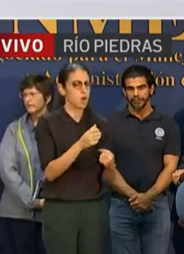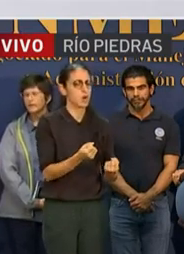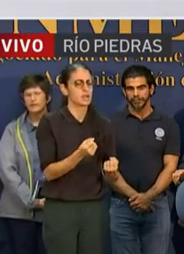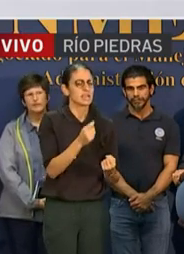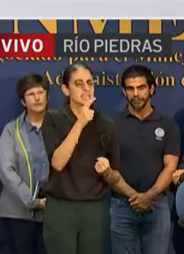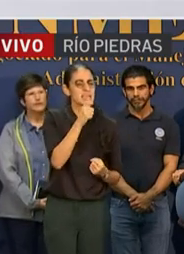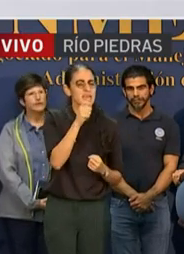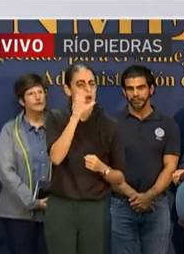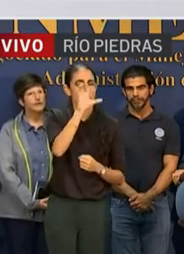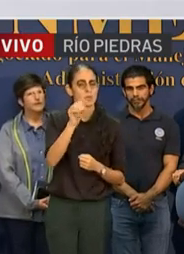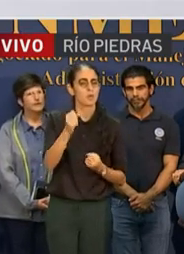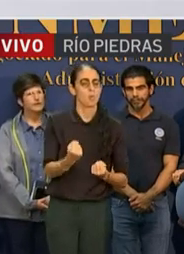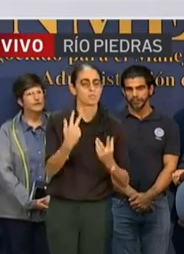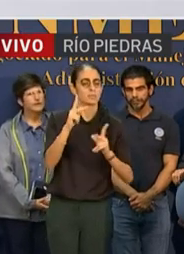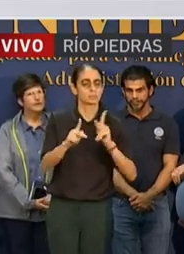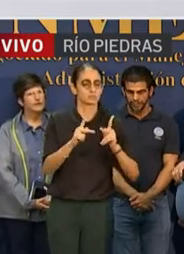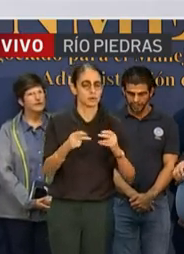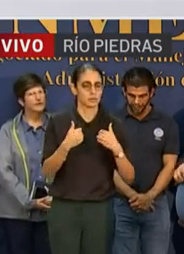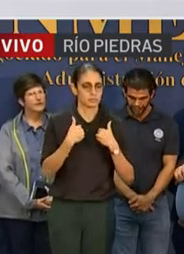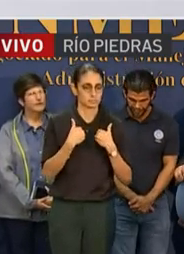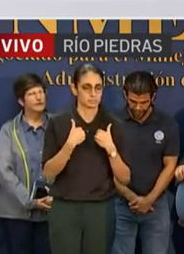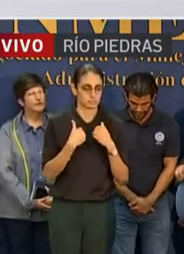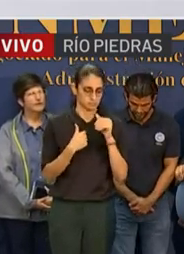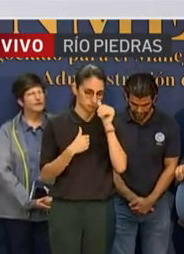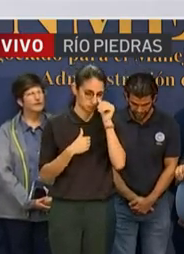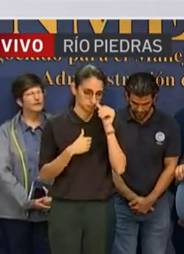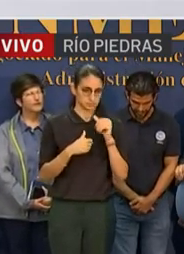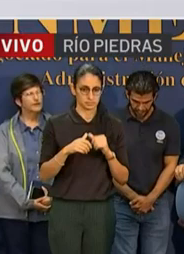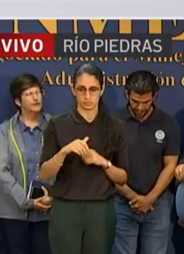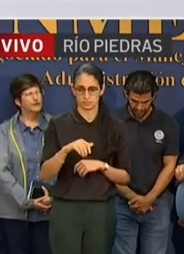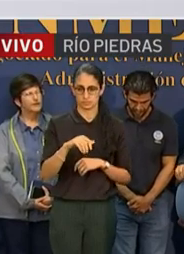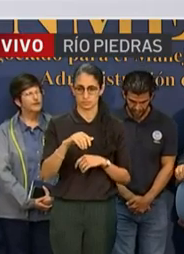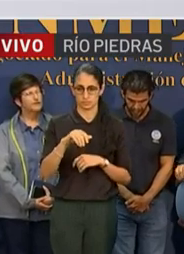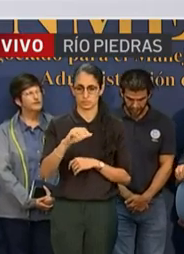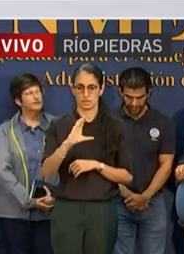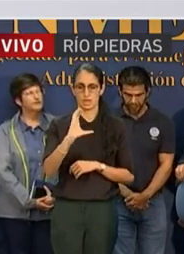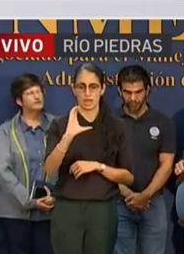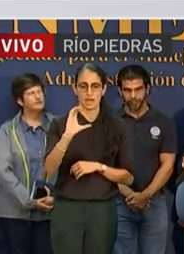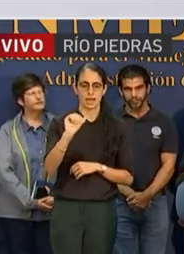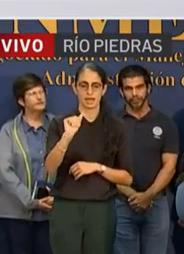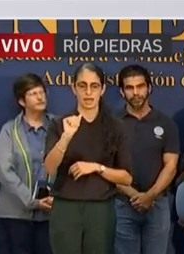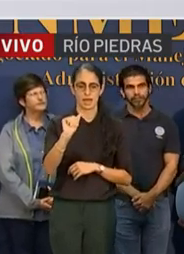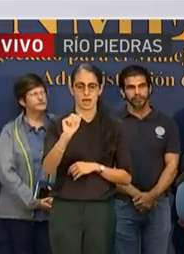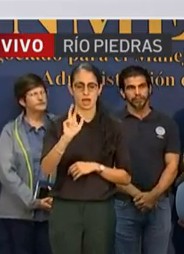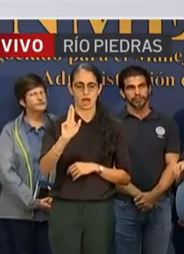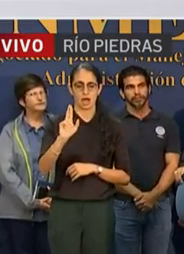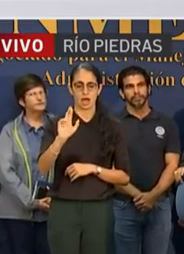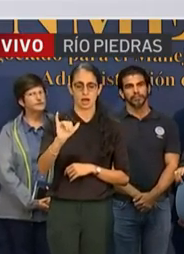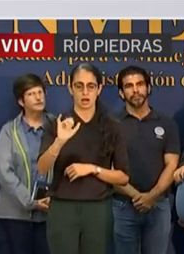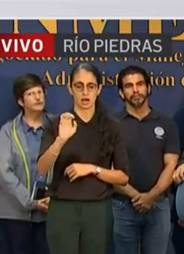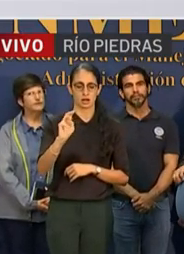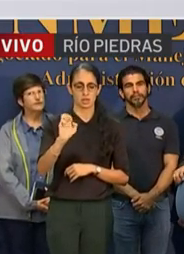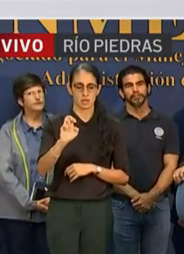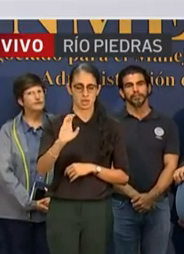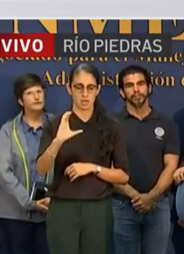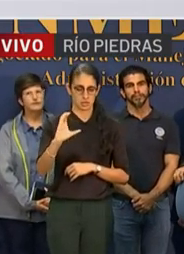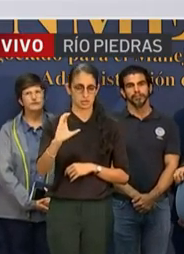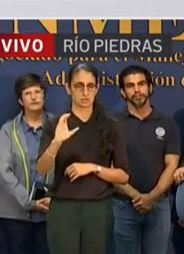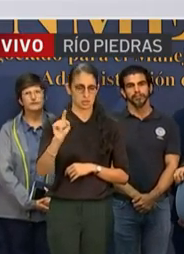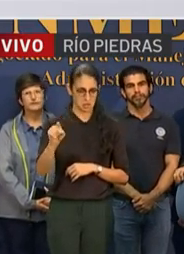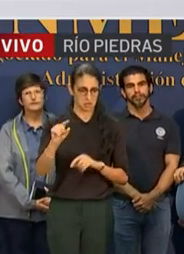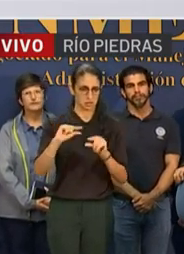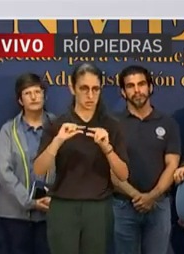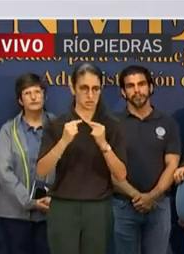MENCIONAR.